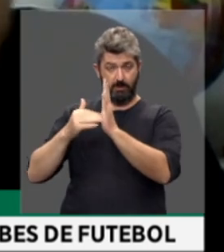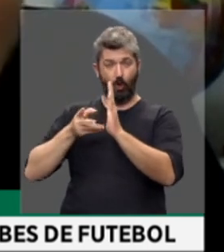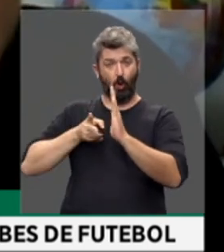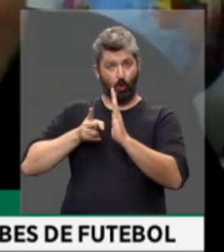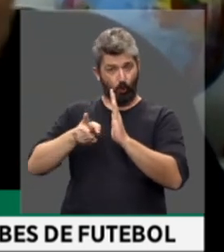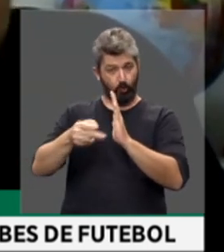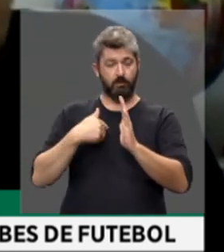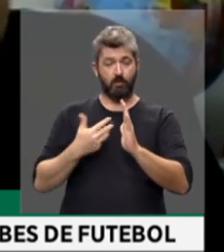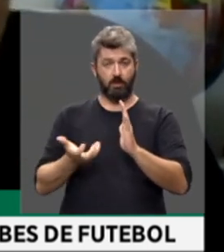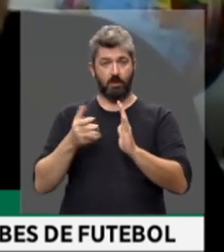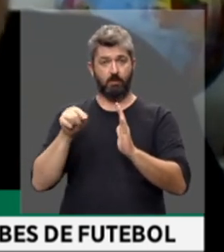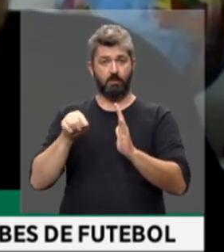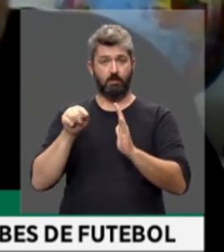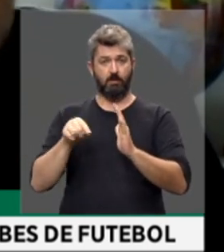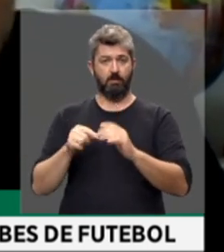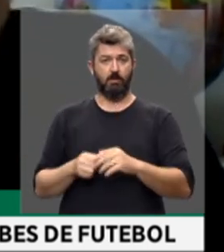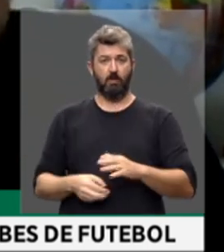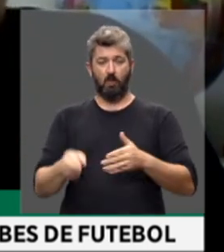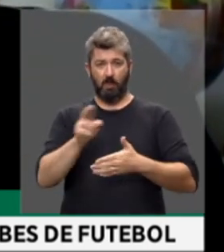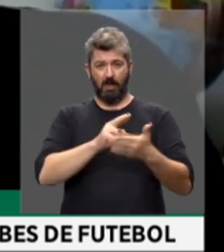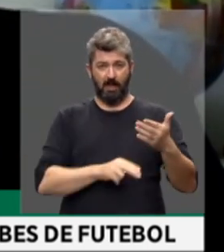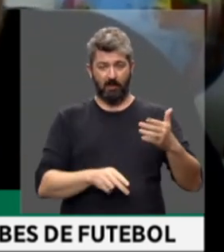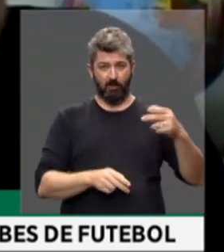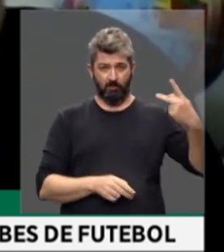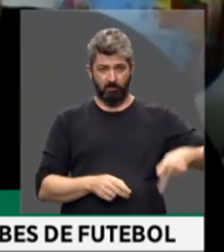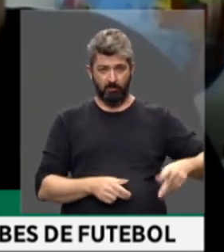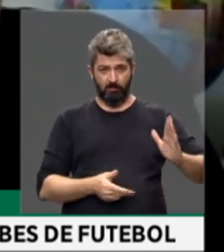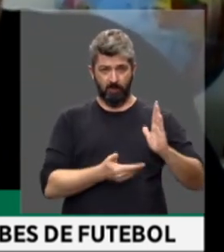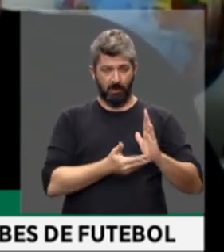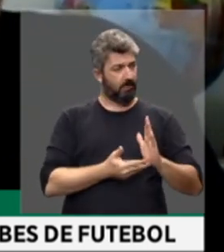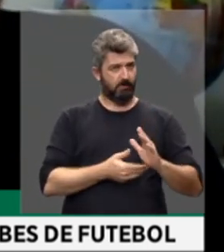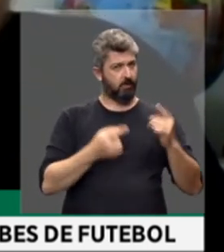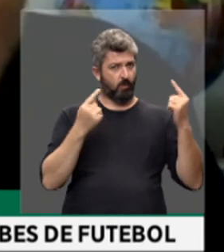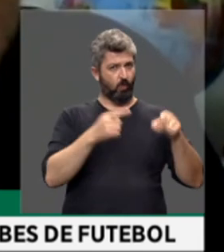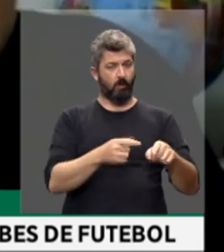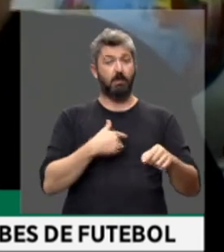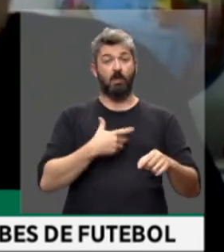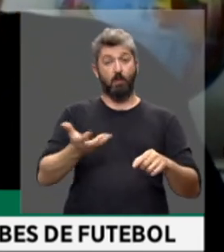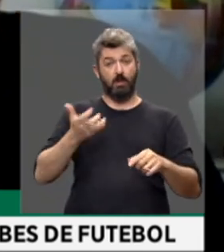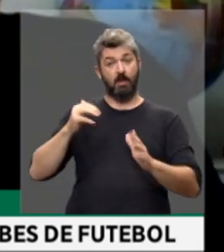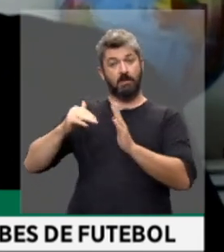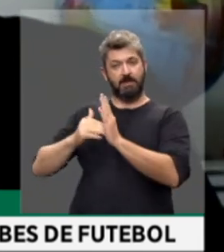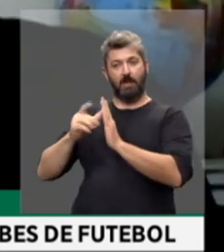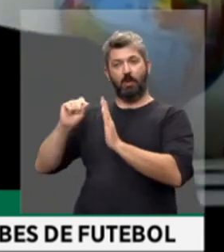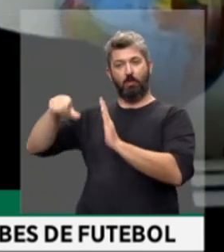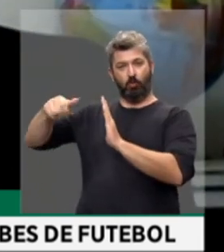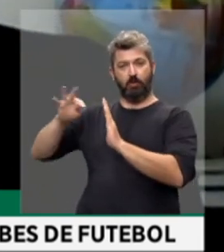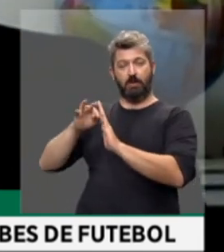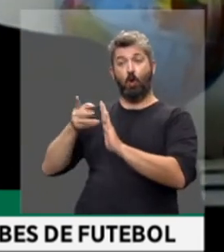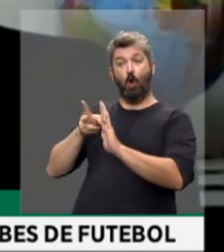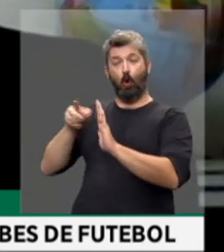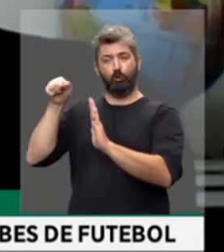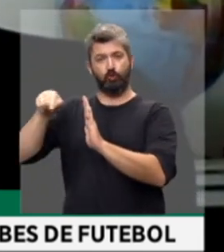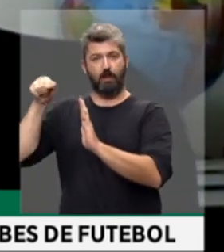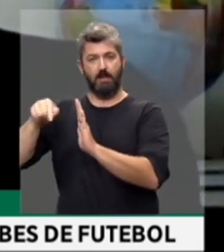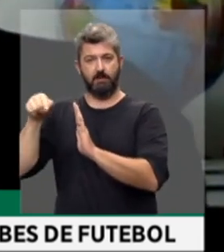A 3 AO PROJETO DE LEI N° 1003/20. COM O PARECER PELA REJEIÇÃO RES UVA ADOS OS DESTAQUES, ORIENTAÇÃO DE